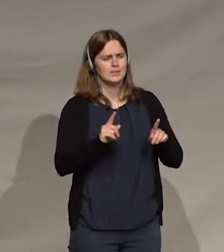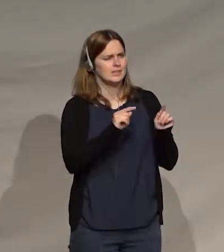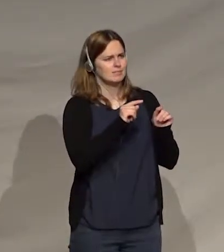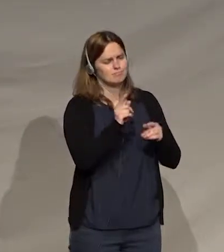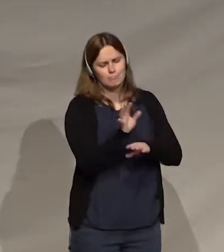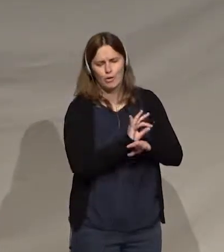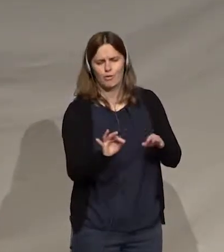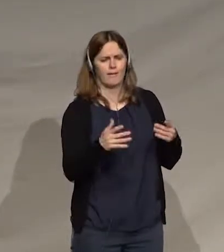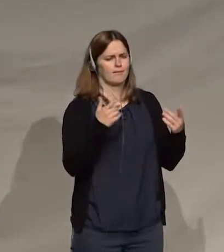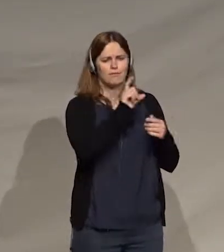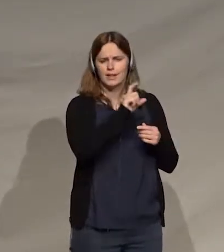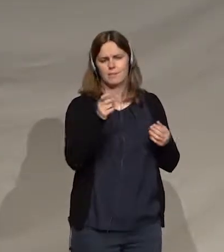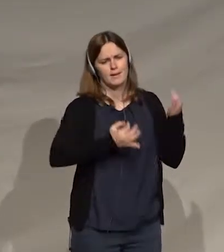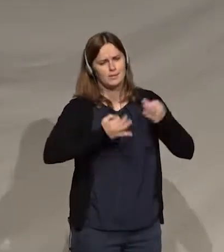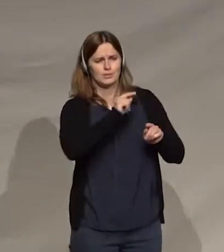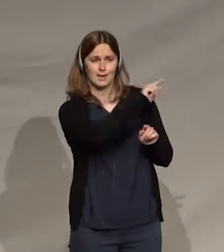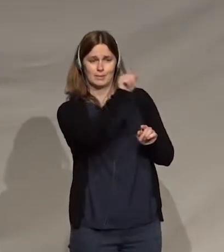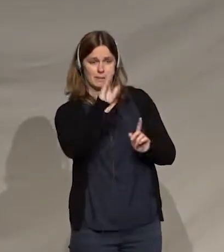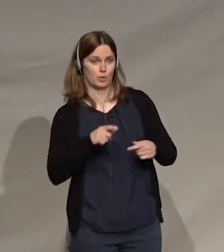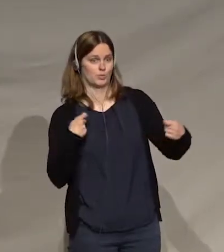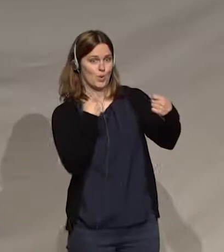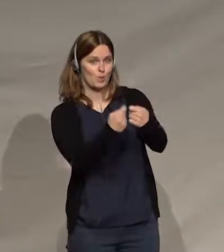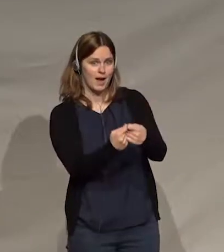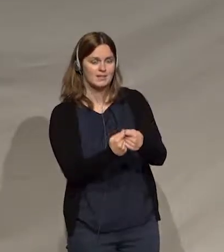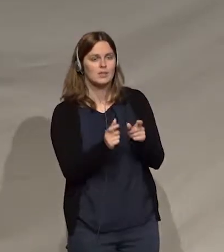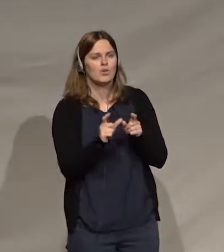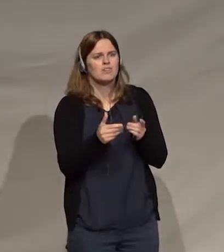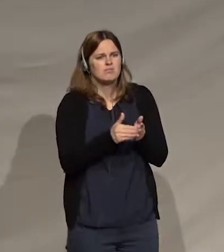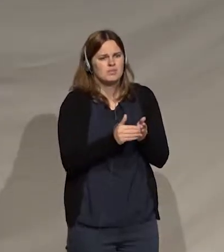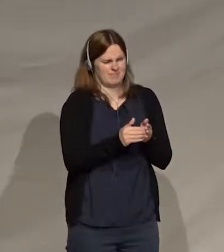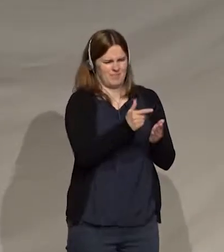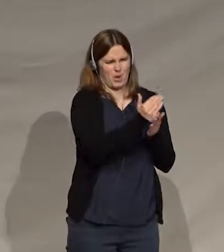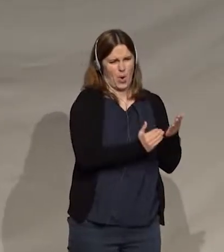A více o tom uslyšíte za malou chvíli, kdy nám to Lars představí.